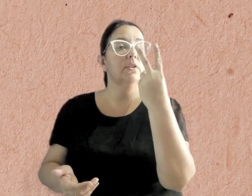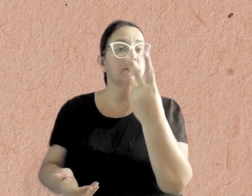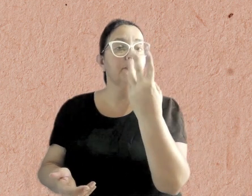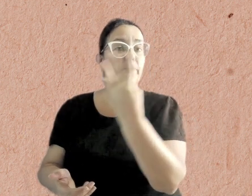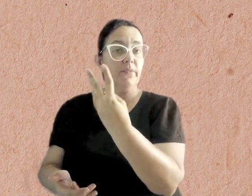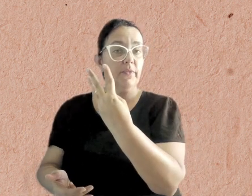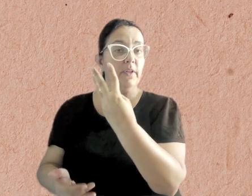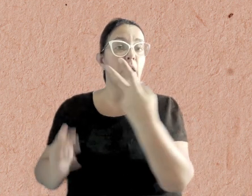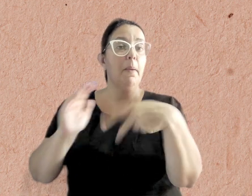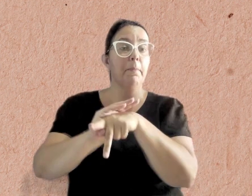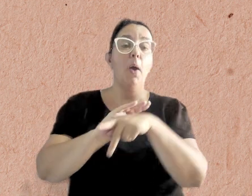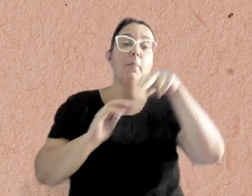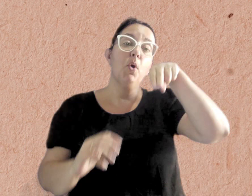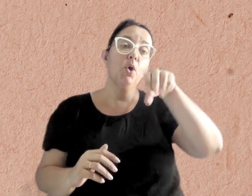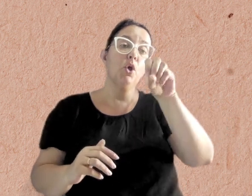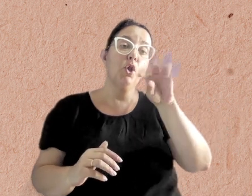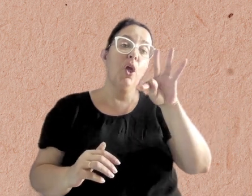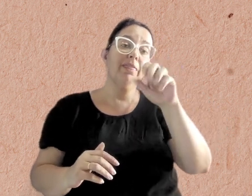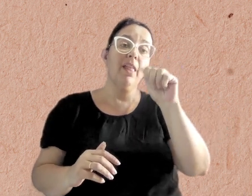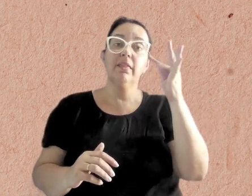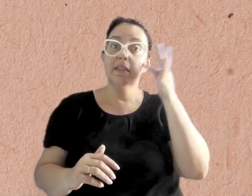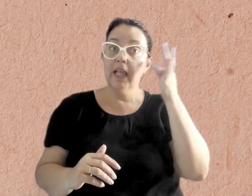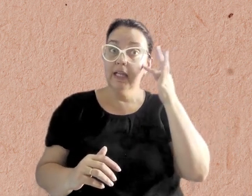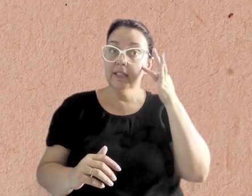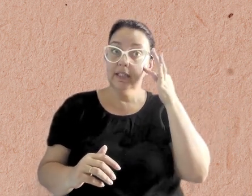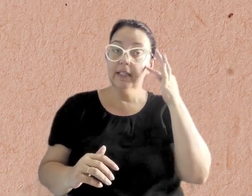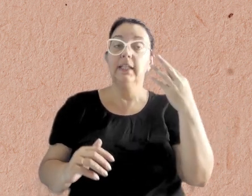a partir da publicação da Nota Técnica 01/2010,